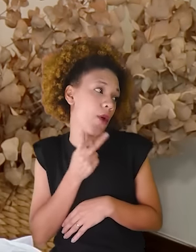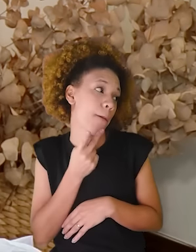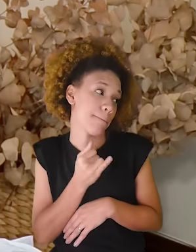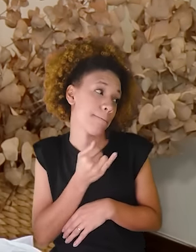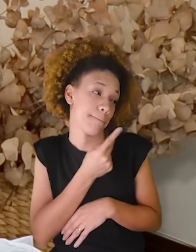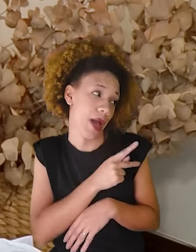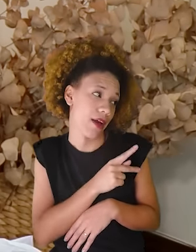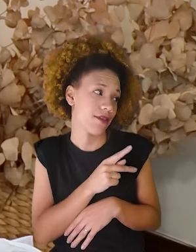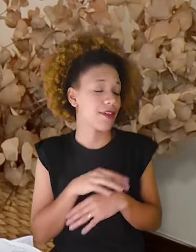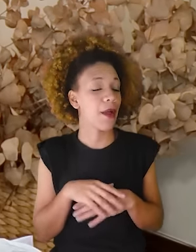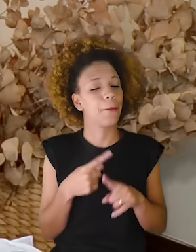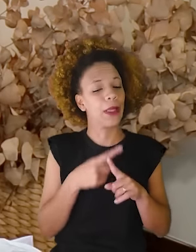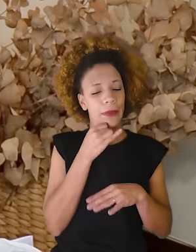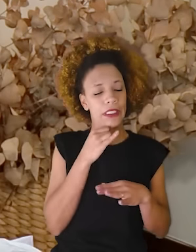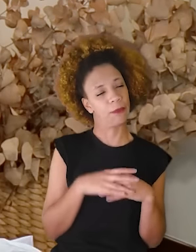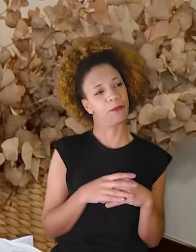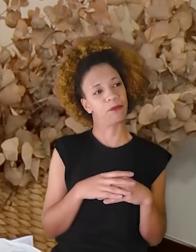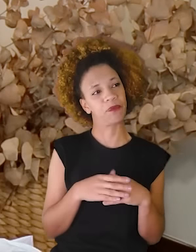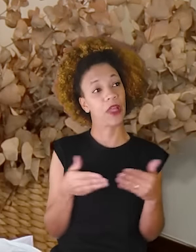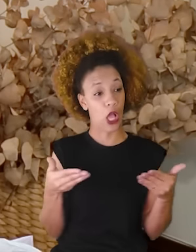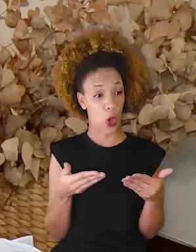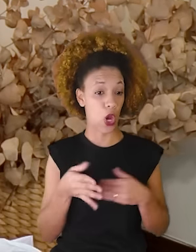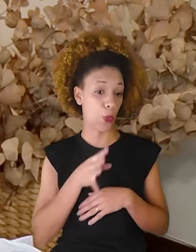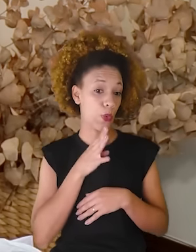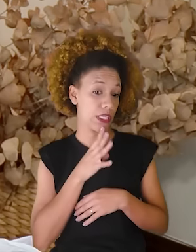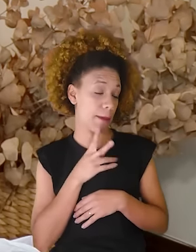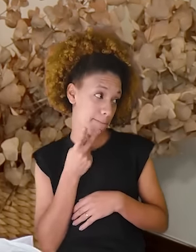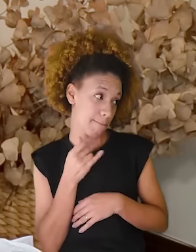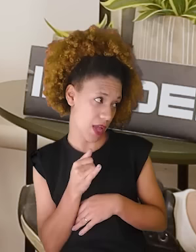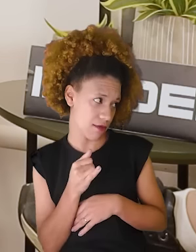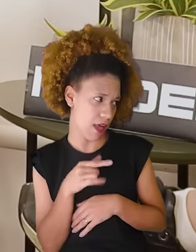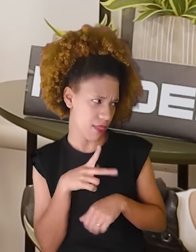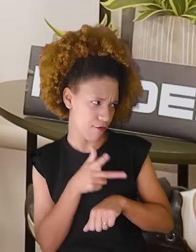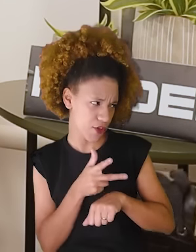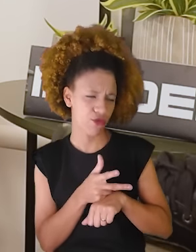porque porque chega naquele momento assim agora você vai conhecer o meu pai já teve isso já teve